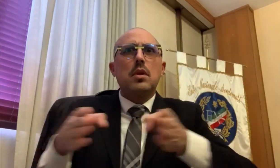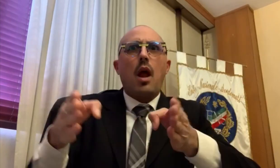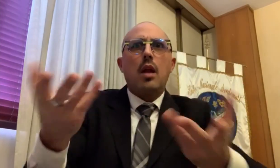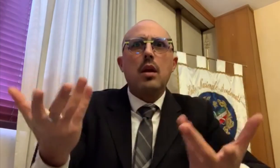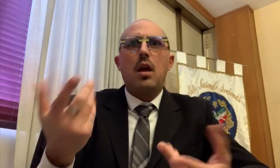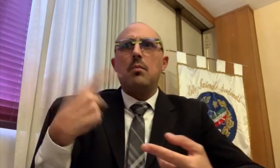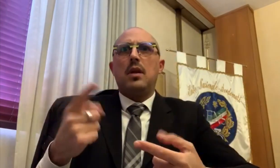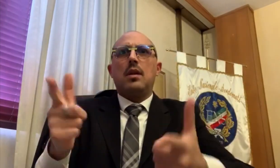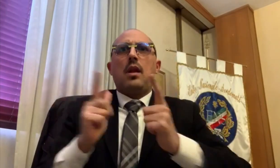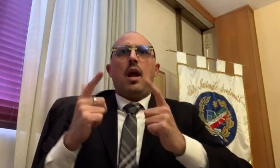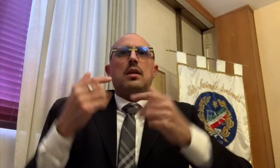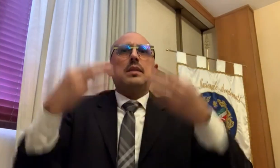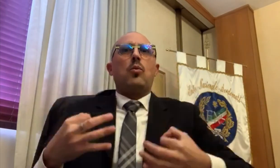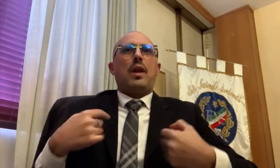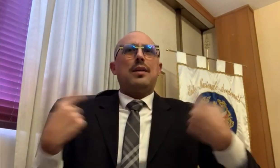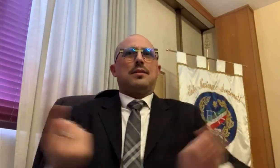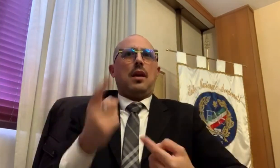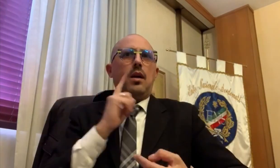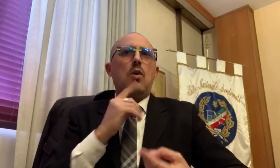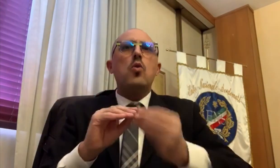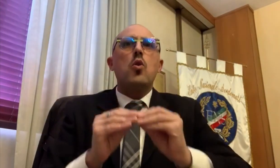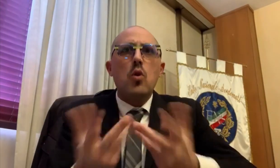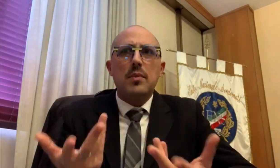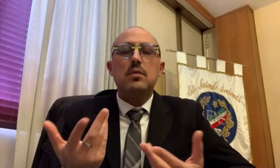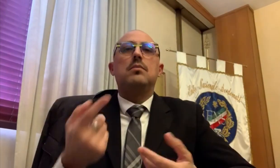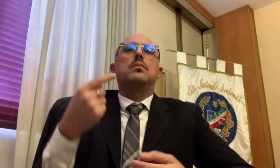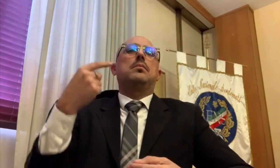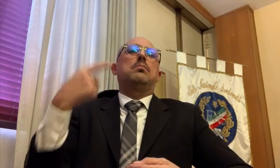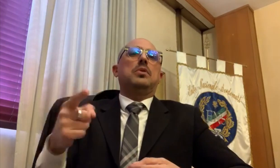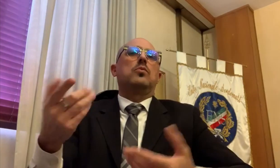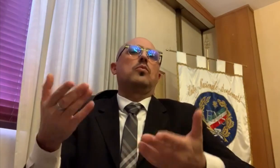che ha bisogno di sapere come comportarsi in questo momento per la propria sicurezza.